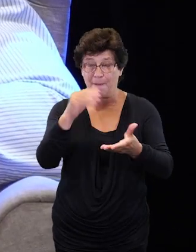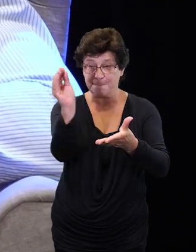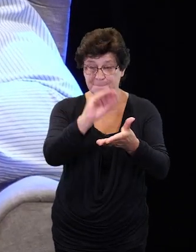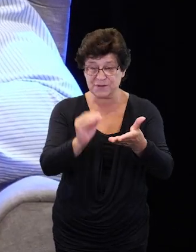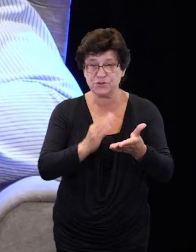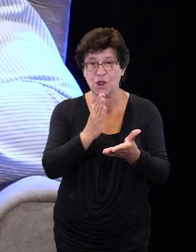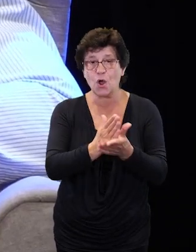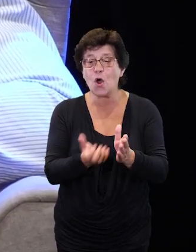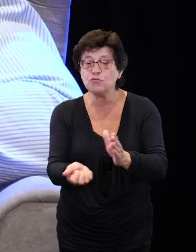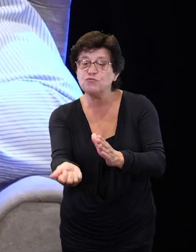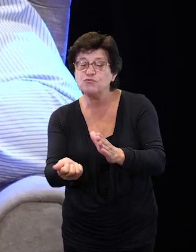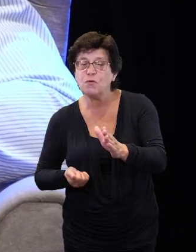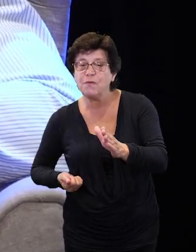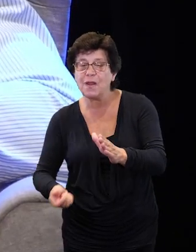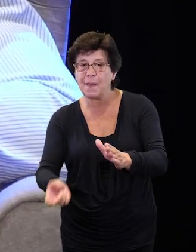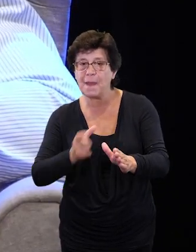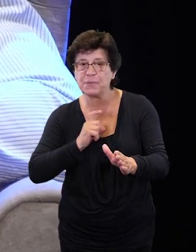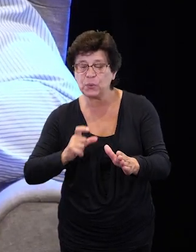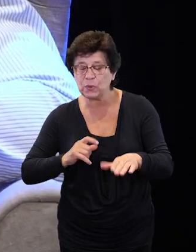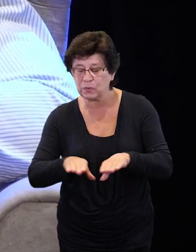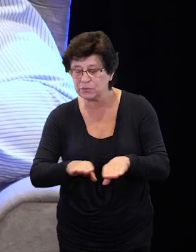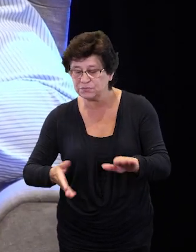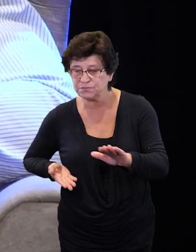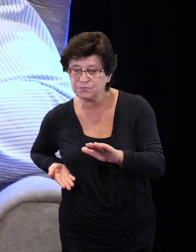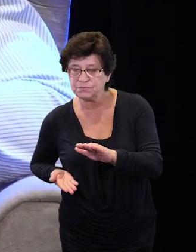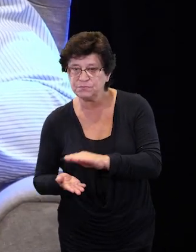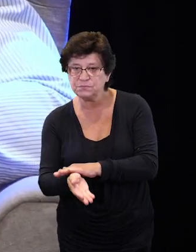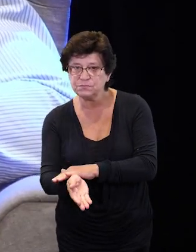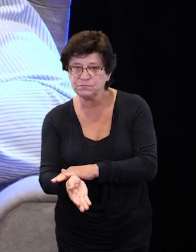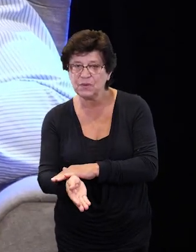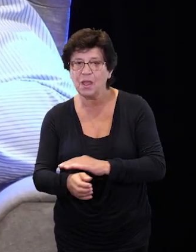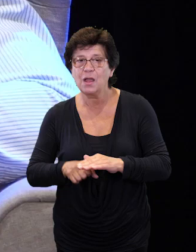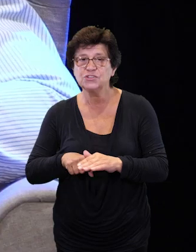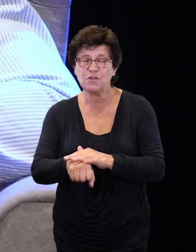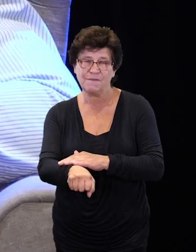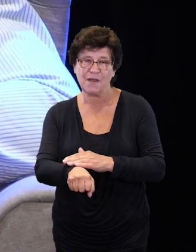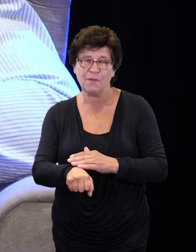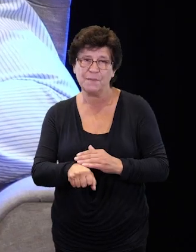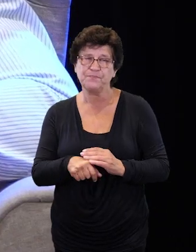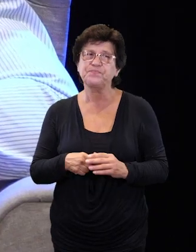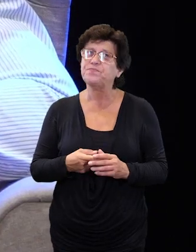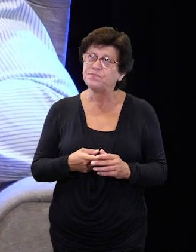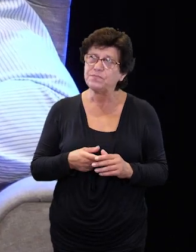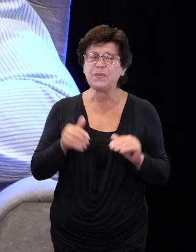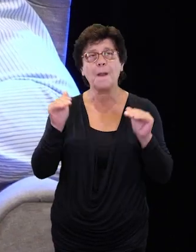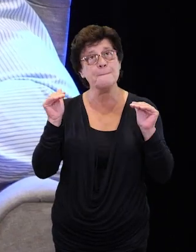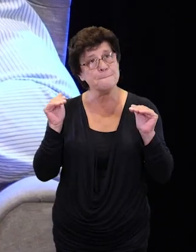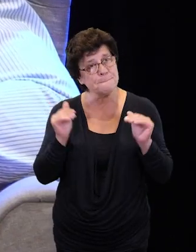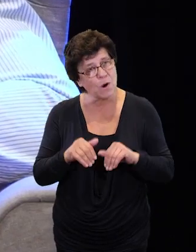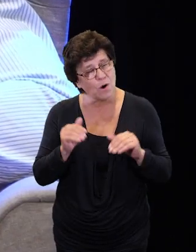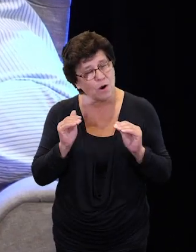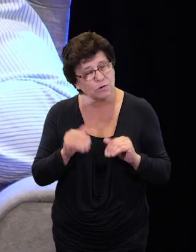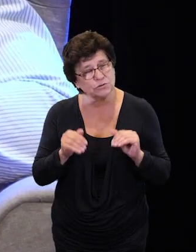Ja za dużo rzeczy... Miałem parę rzeczy, które schowałem celowo, i może jeszcze to kiedyś pokażę, ale na razie to jeszcze...